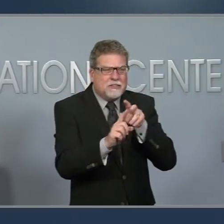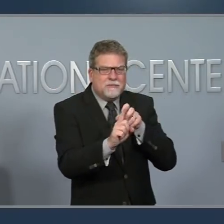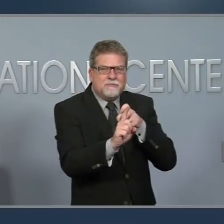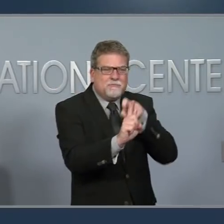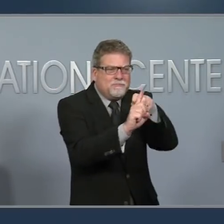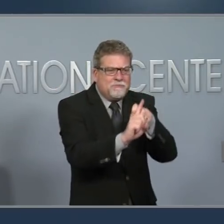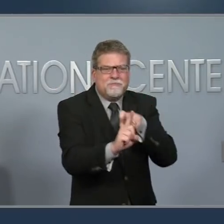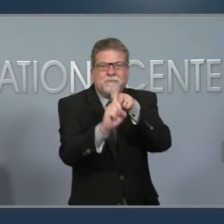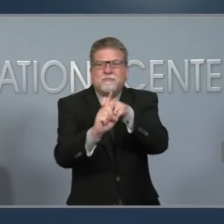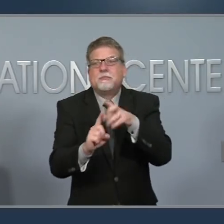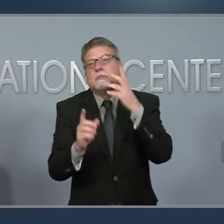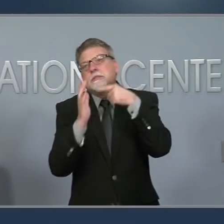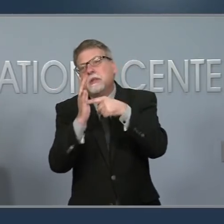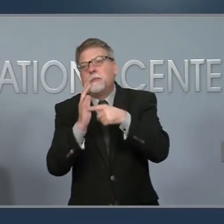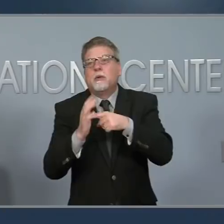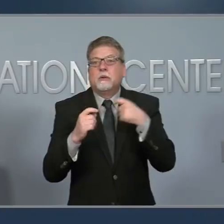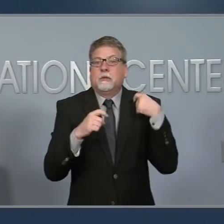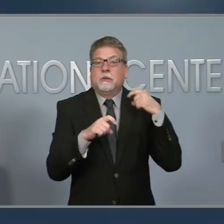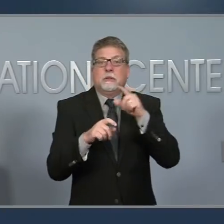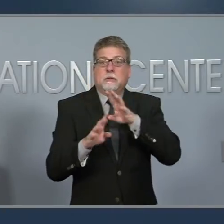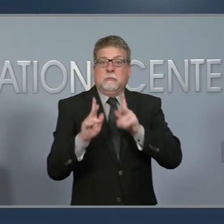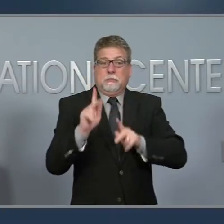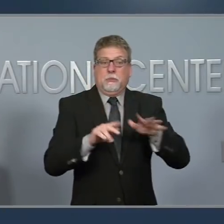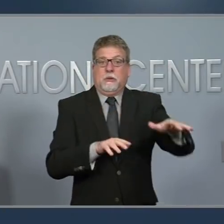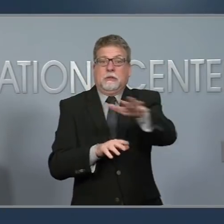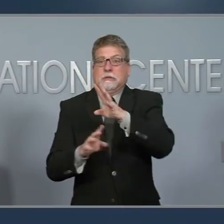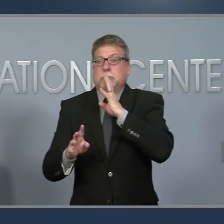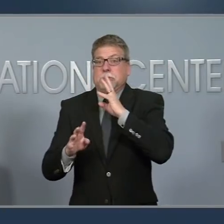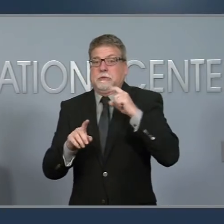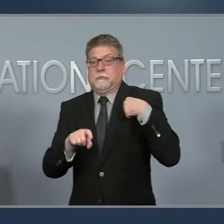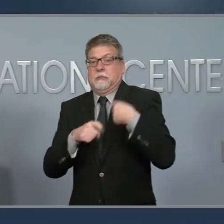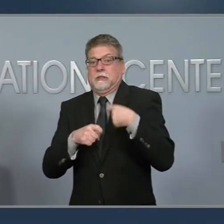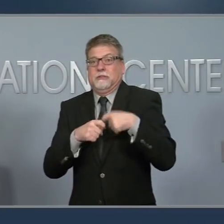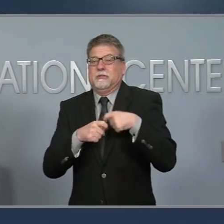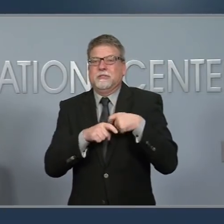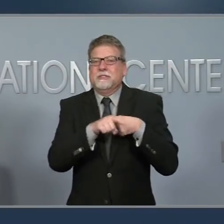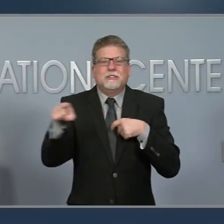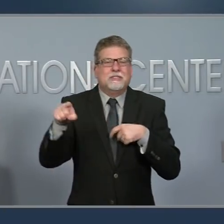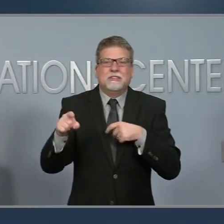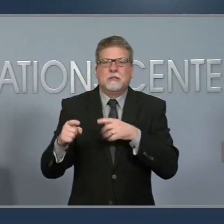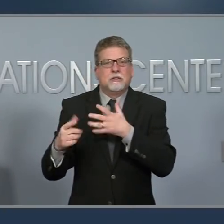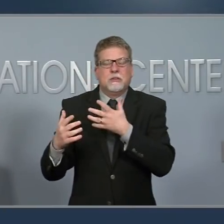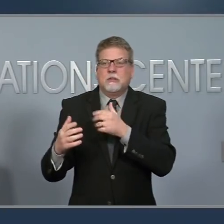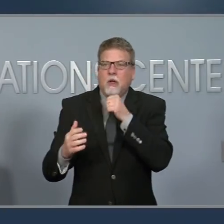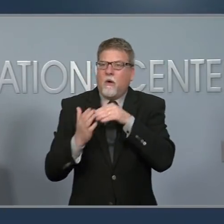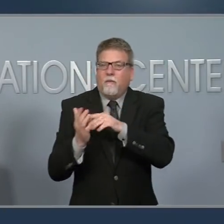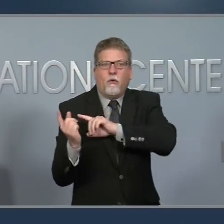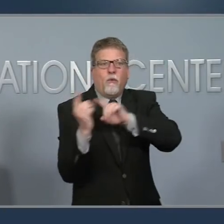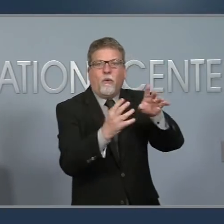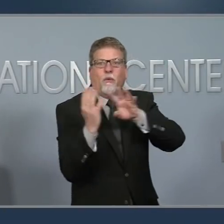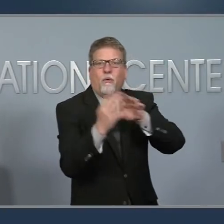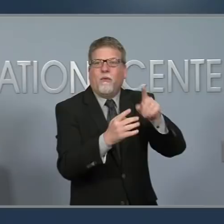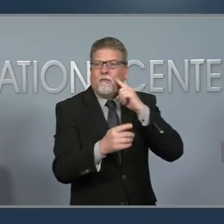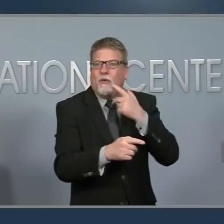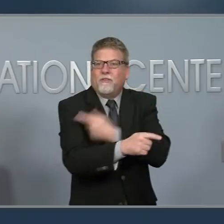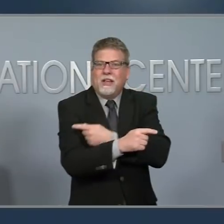particularmente los más afectados por la pandemia